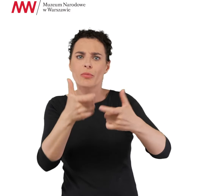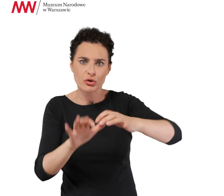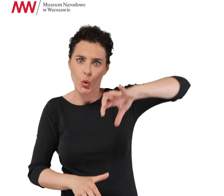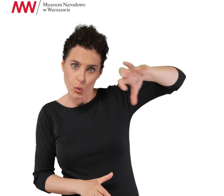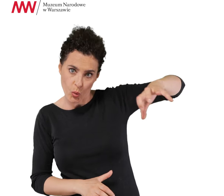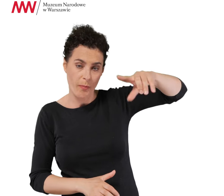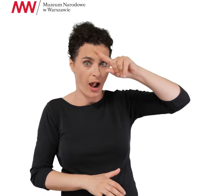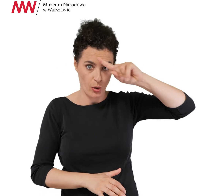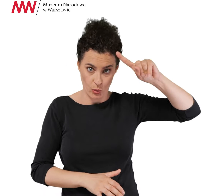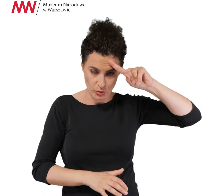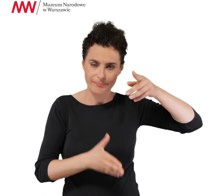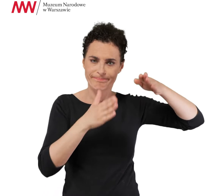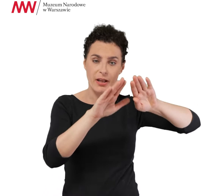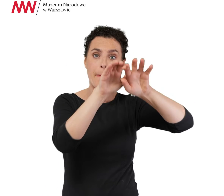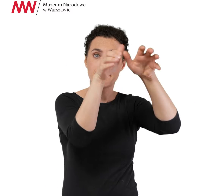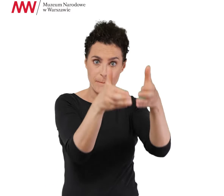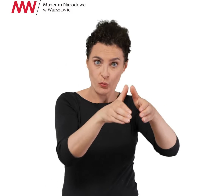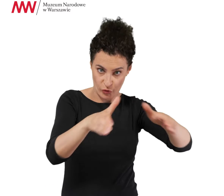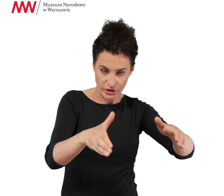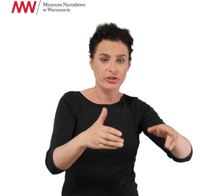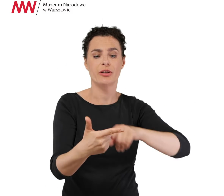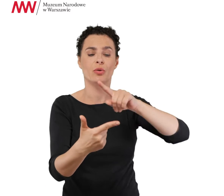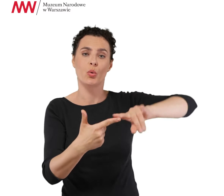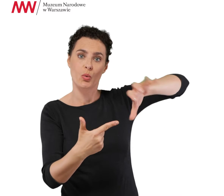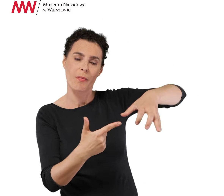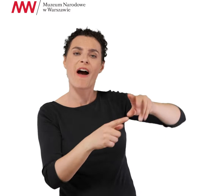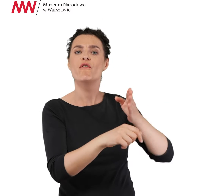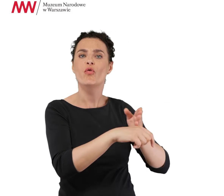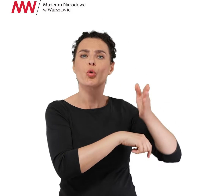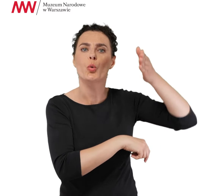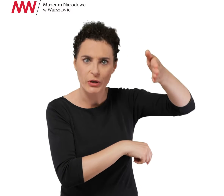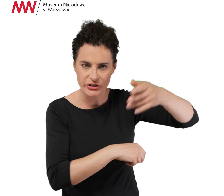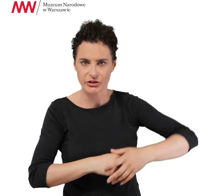w sposobie ujmowania brył przez kubistów i futurystów,